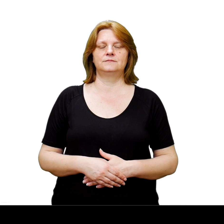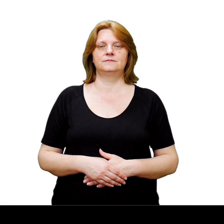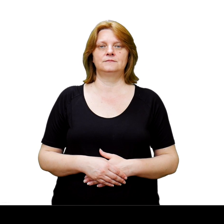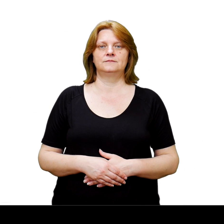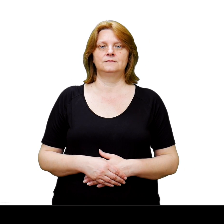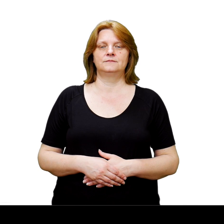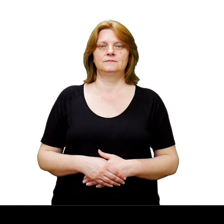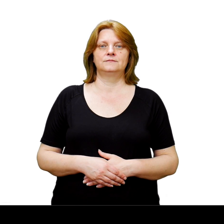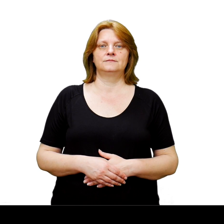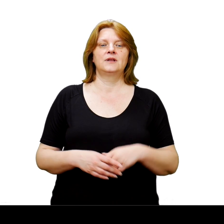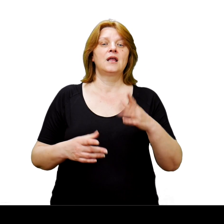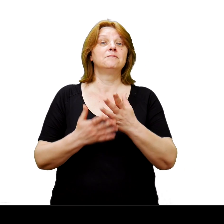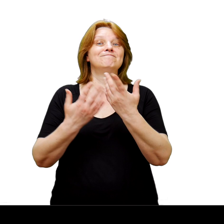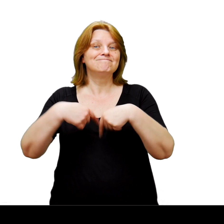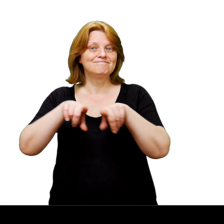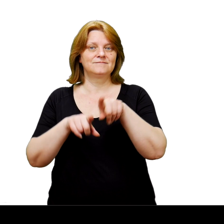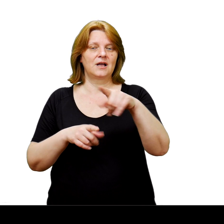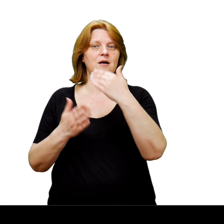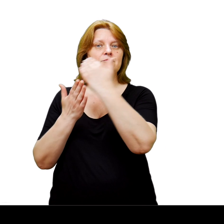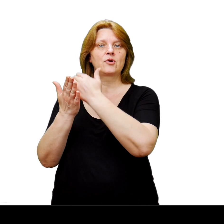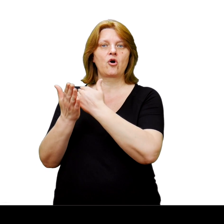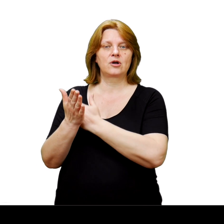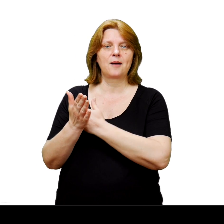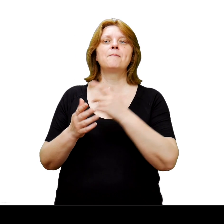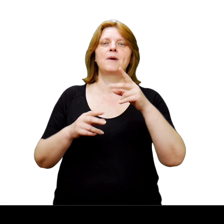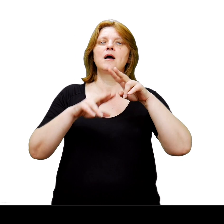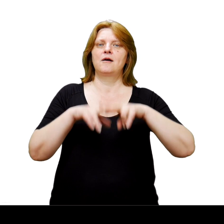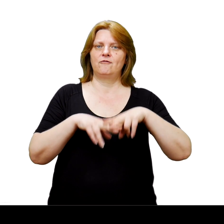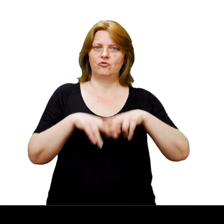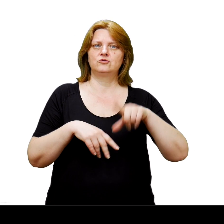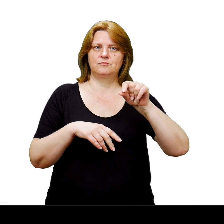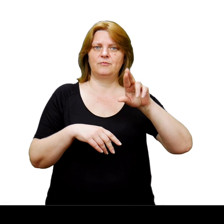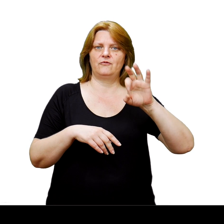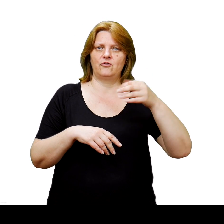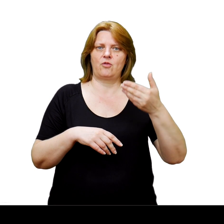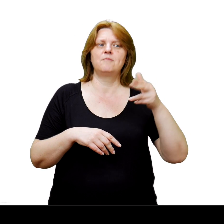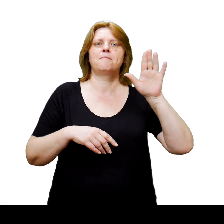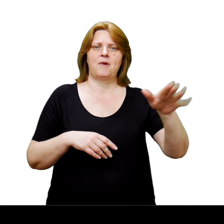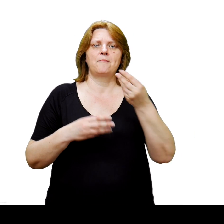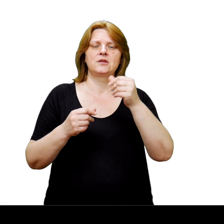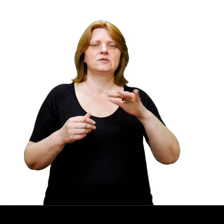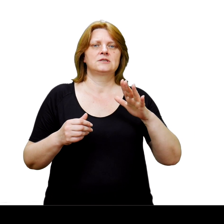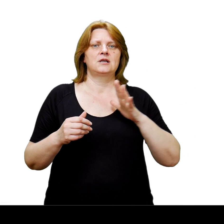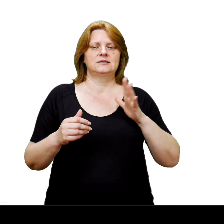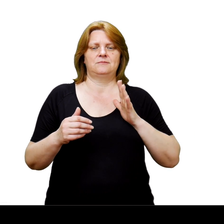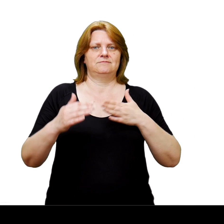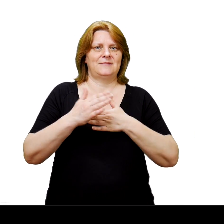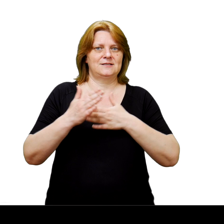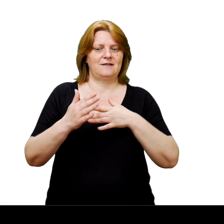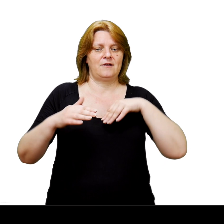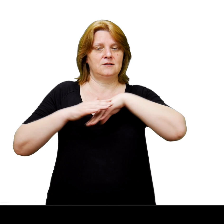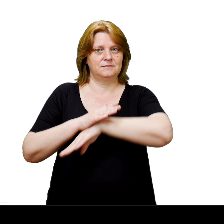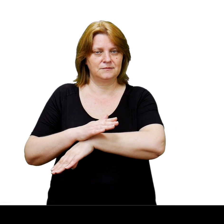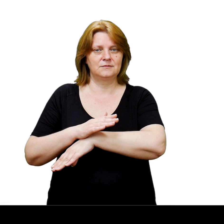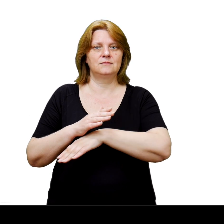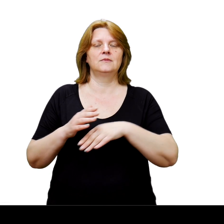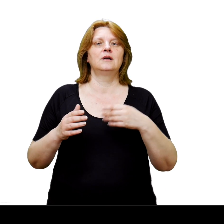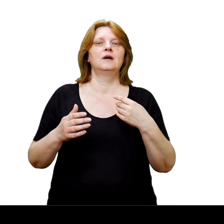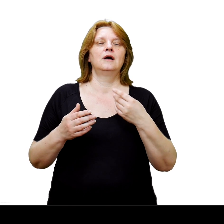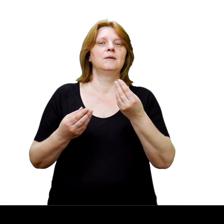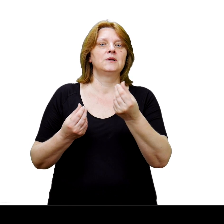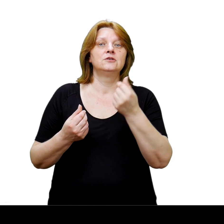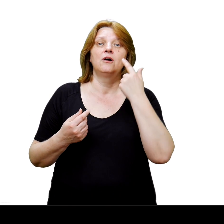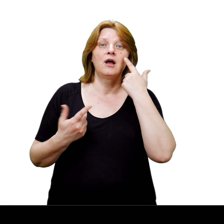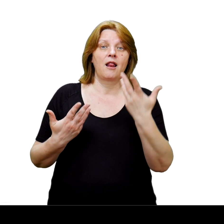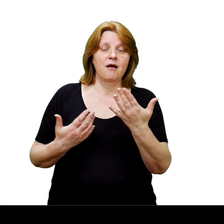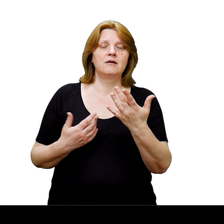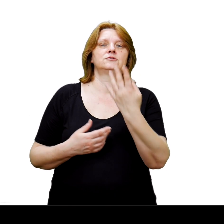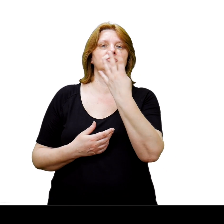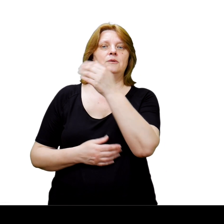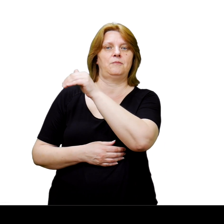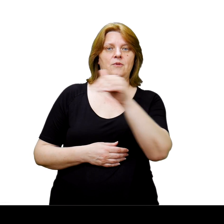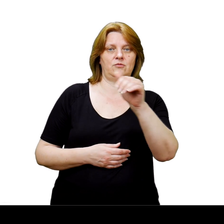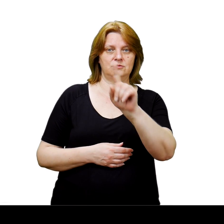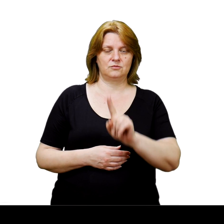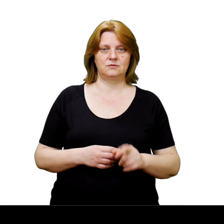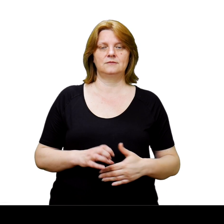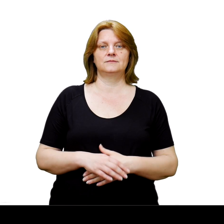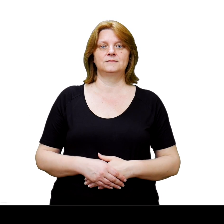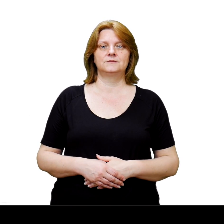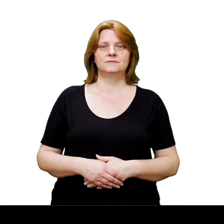Na realizację programu Fundusz posiada zabezpieczone w tegorocznym planie finansowym środki w wysokości 4 mln złotych.